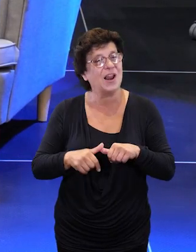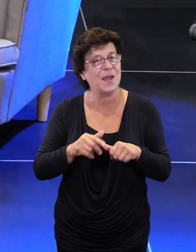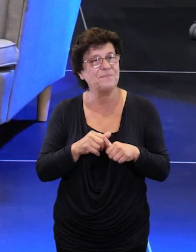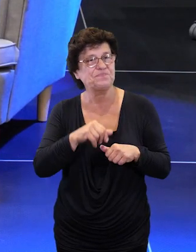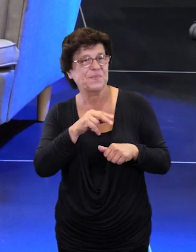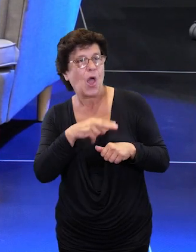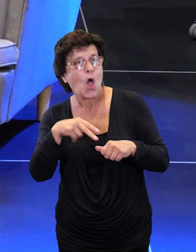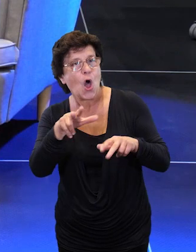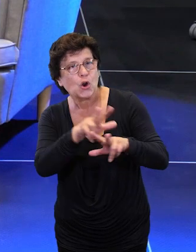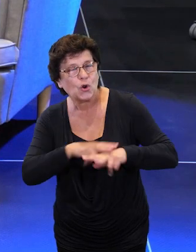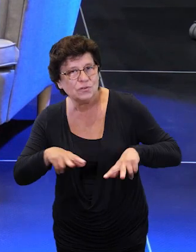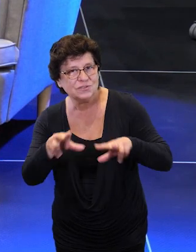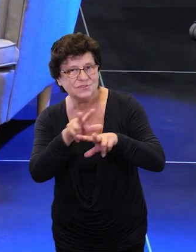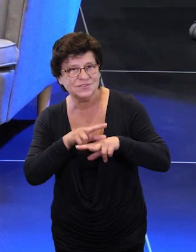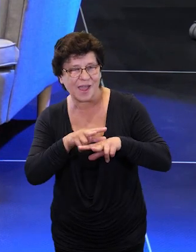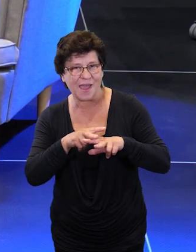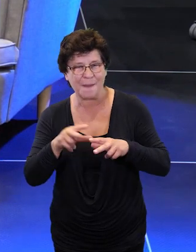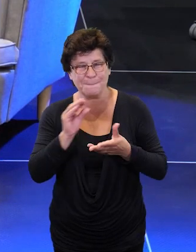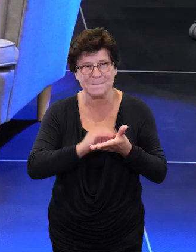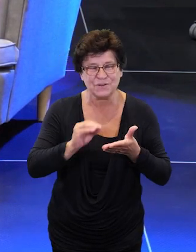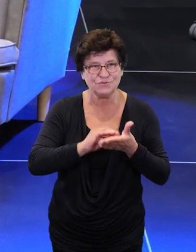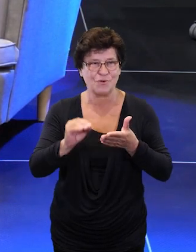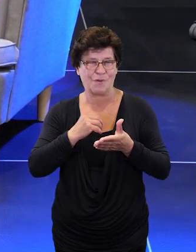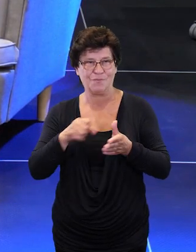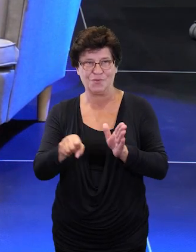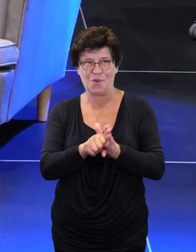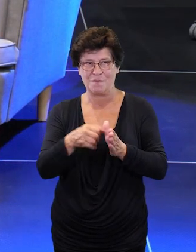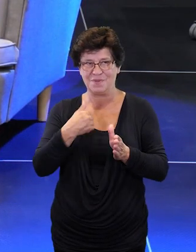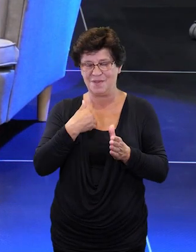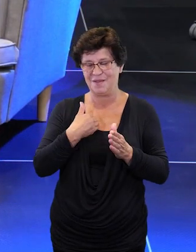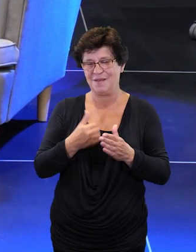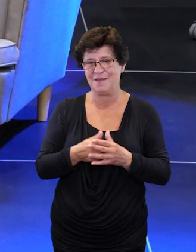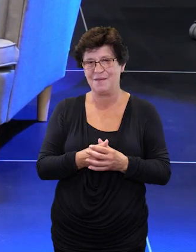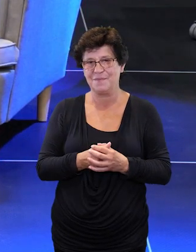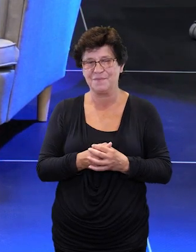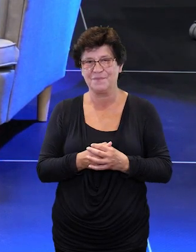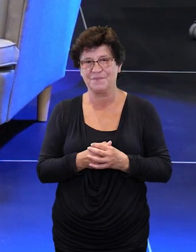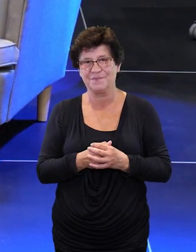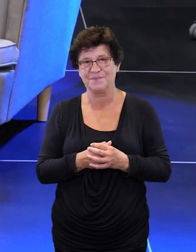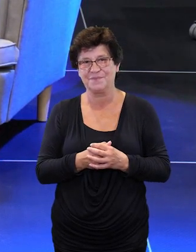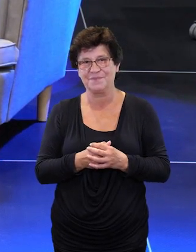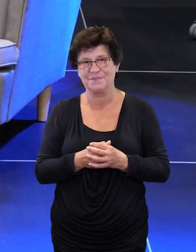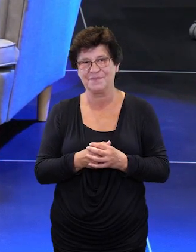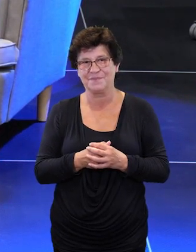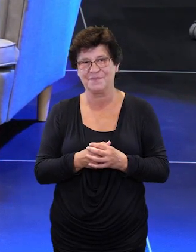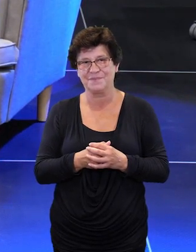co dziecko mówi, i czekają na tę drugą część. O, chyba będzie trzeba tej porady udzielić.